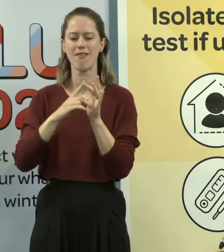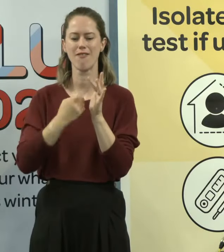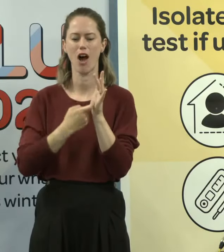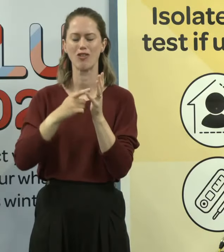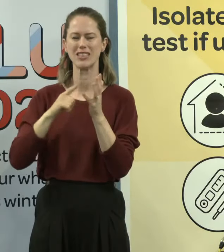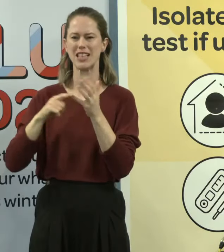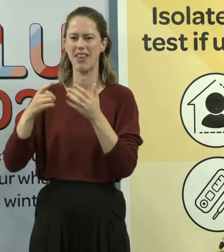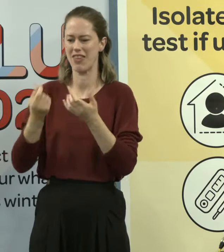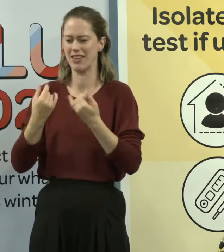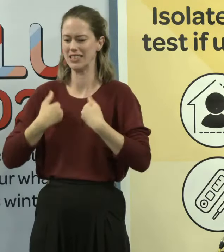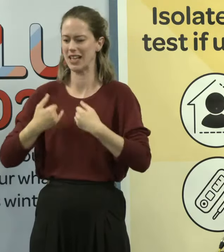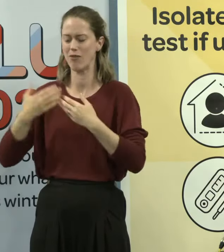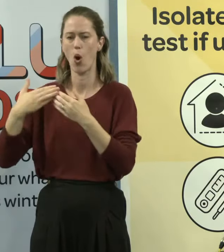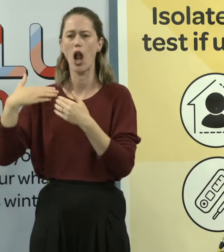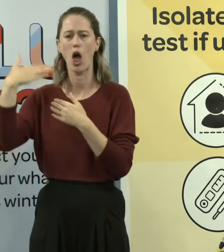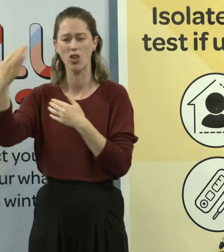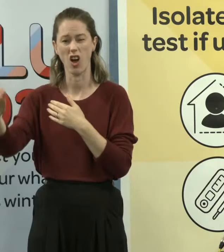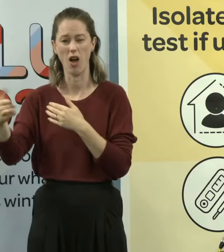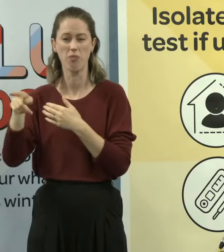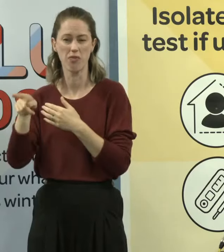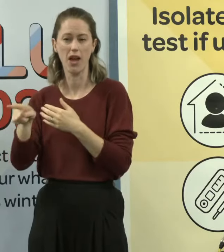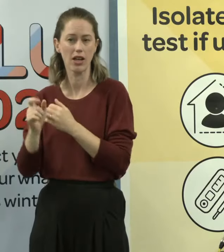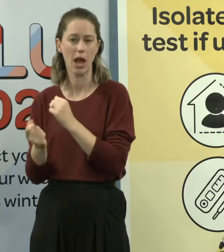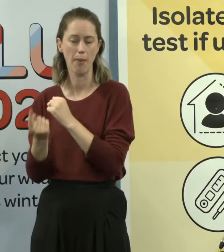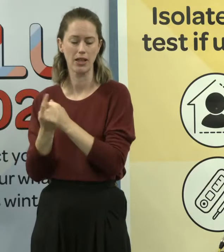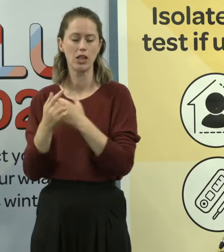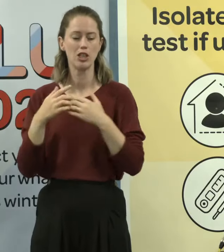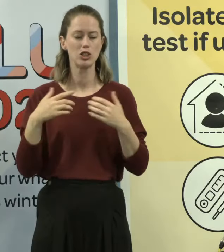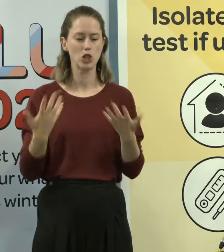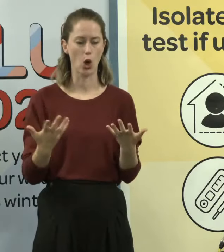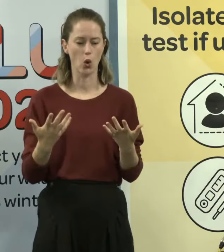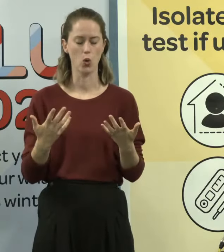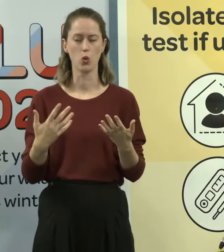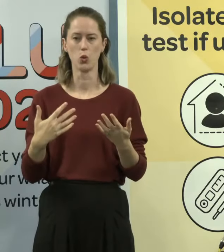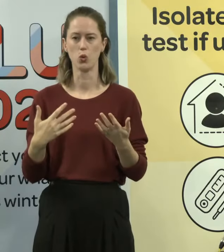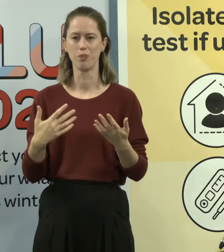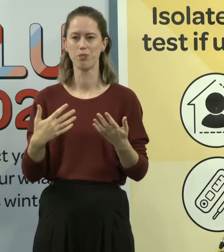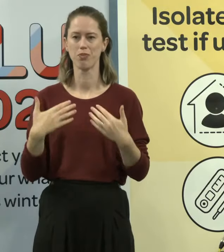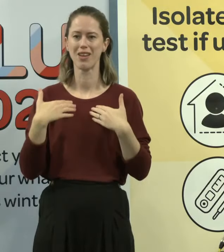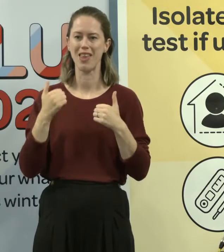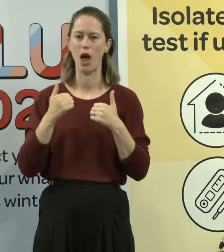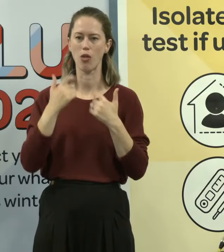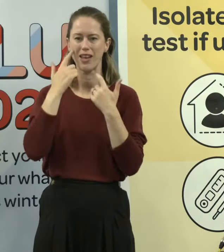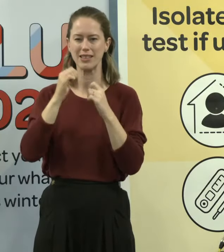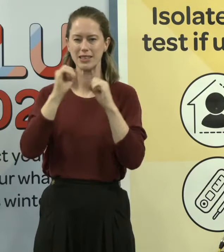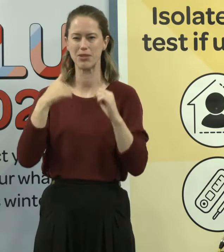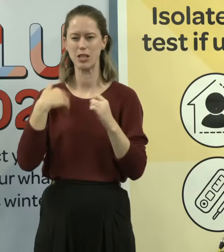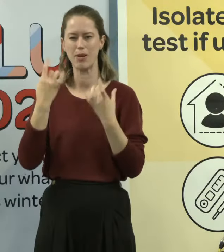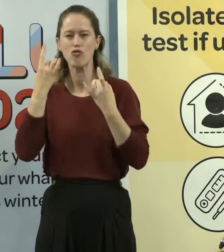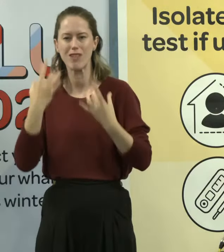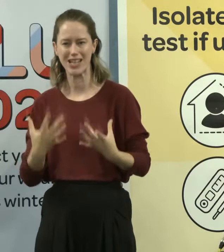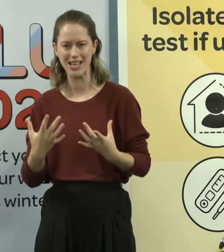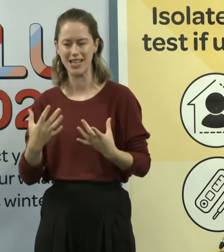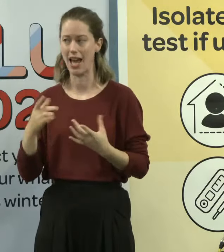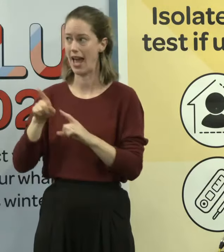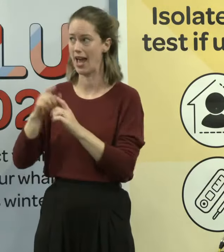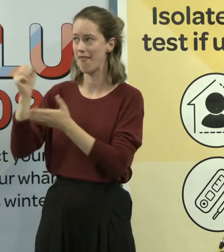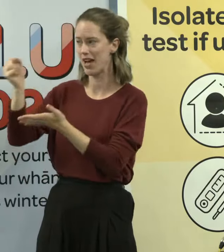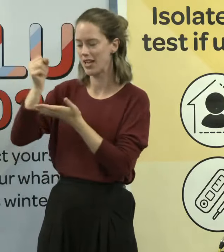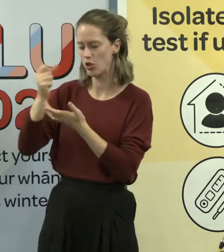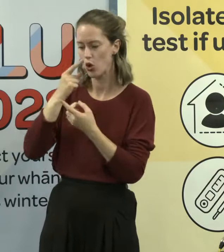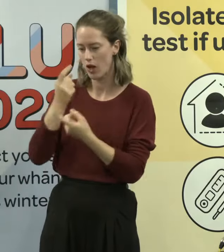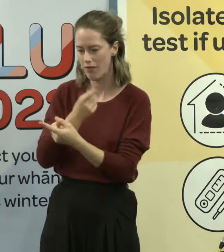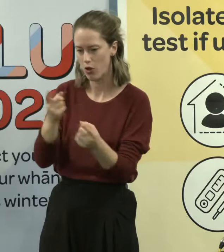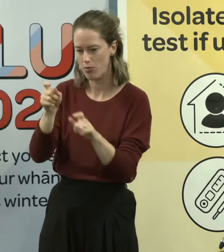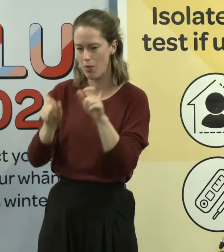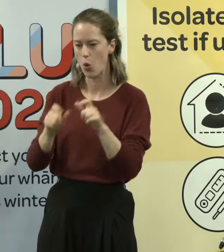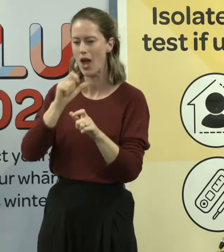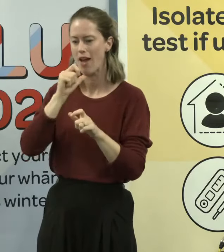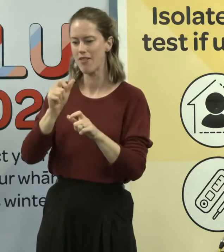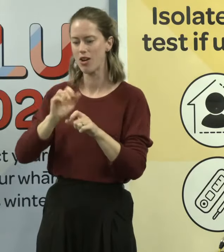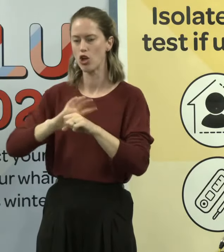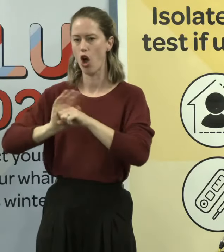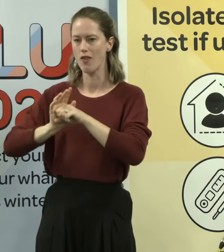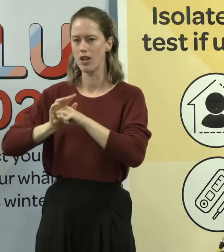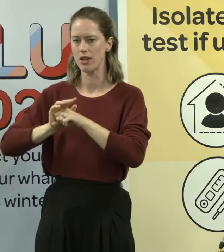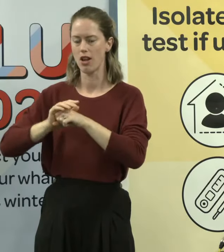COVID. He tangata kei a ratou te